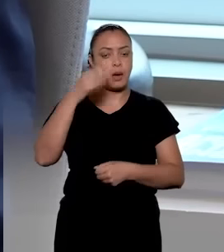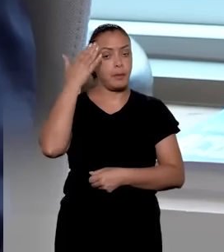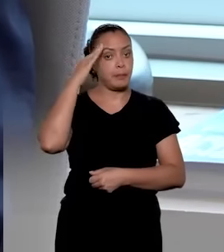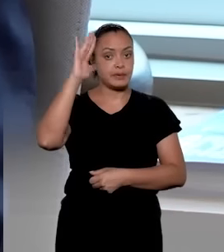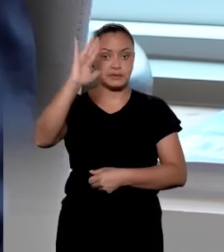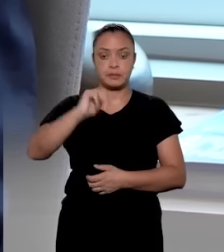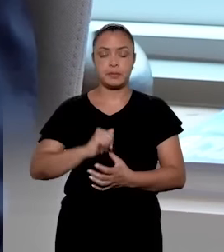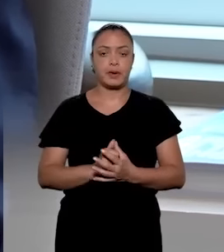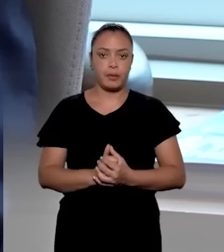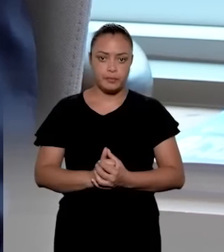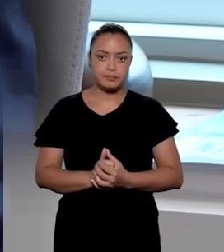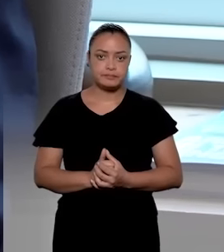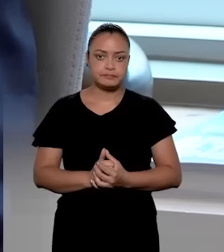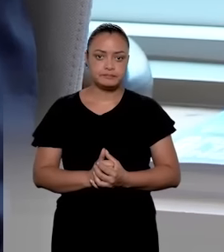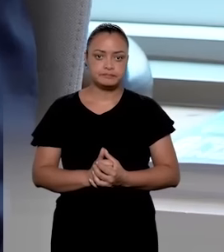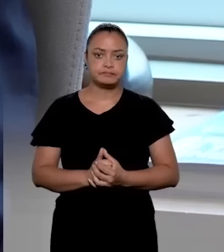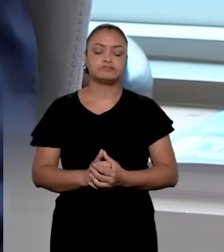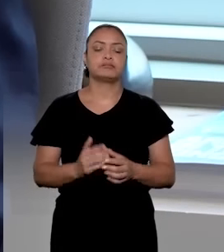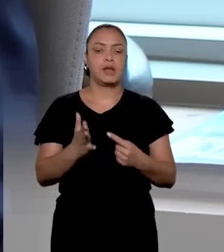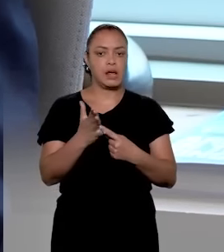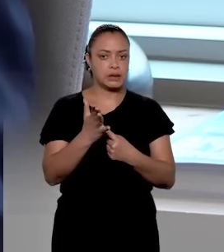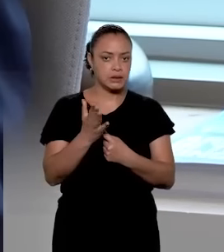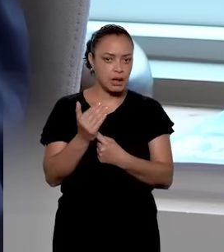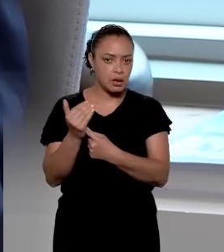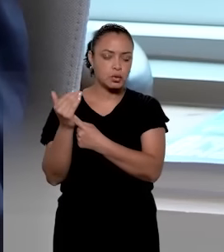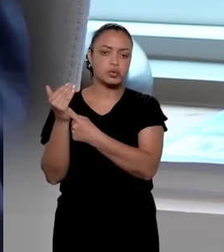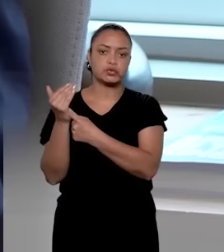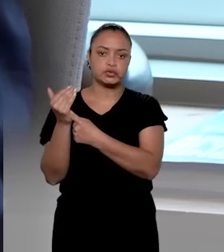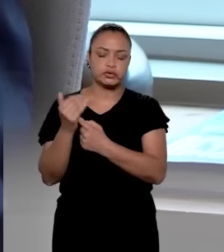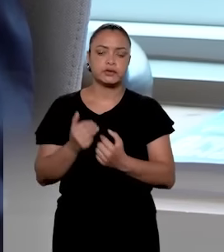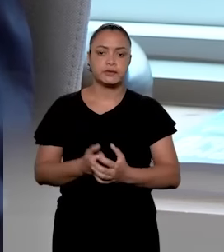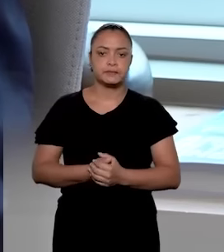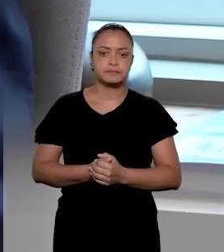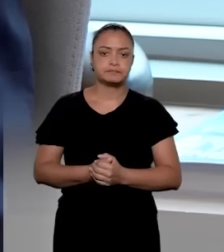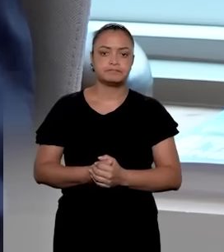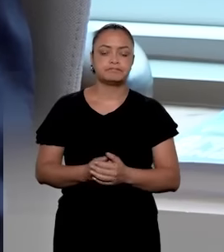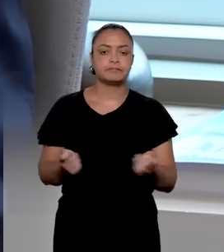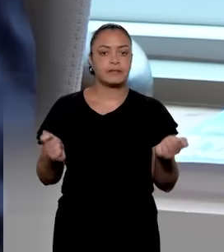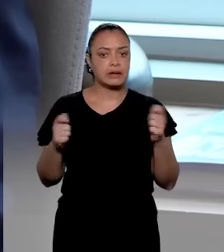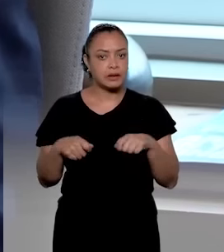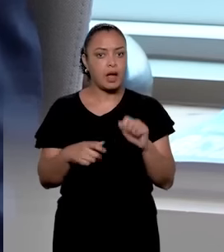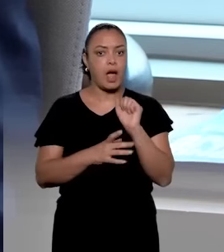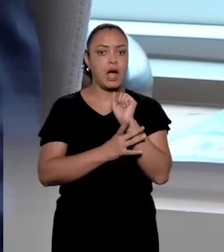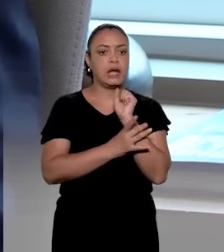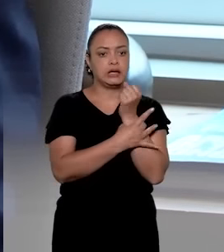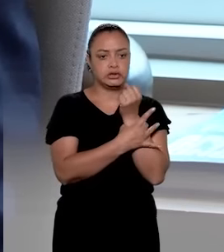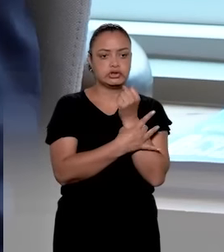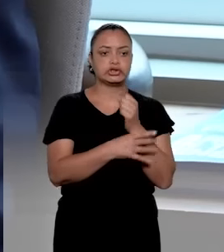sustentabilidade. Sustentabilidade lastreada em tecnologia, evidentemente, é a garantia.